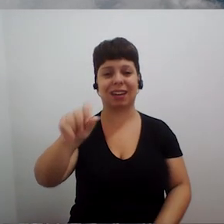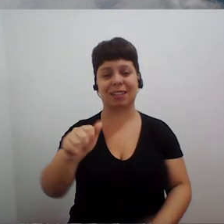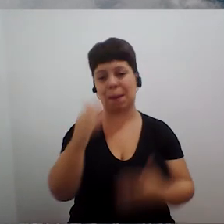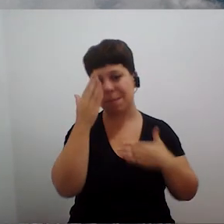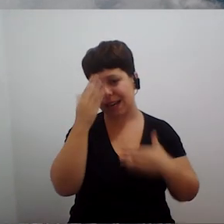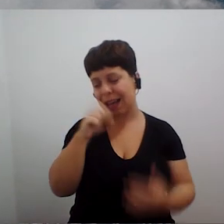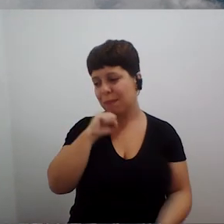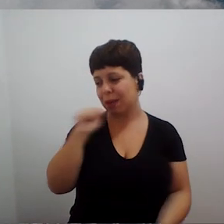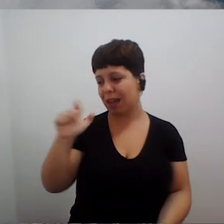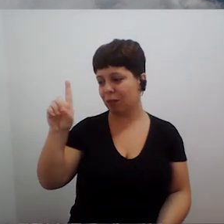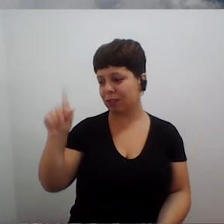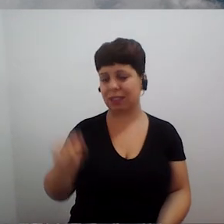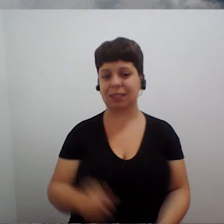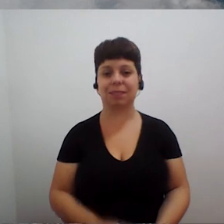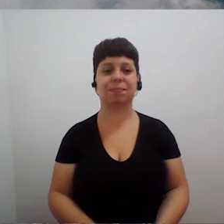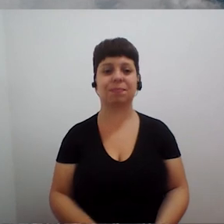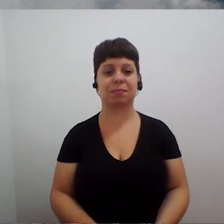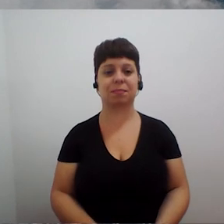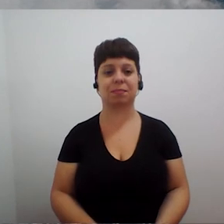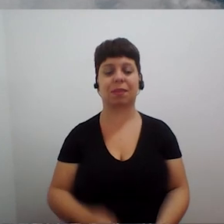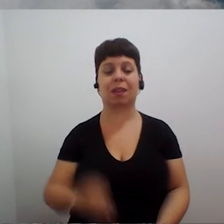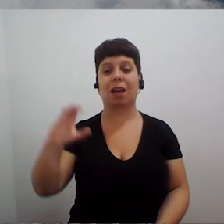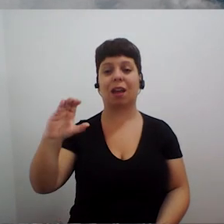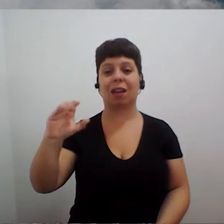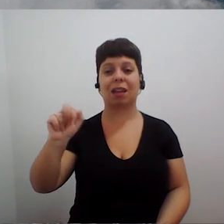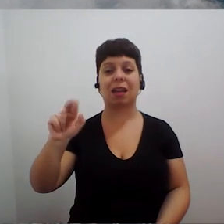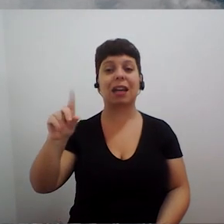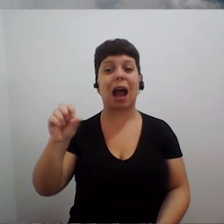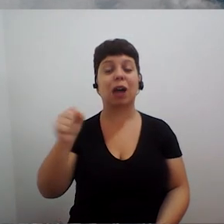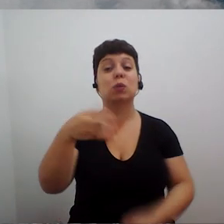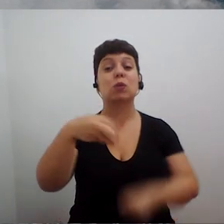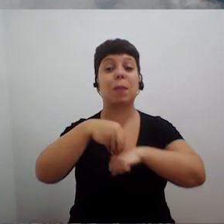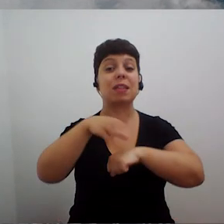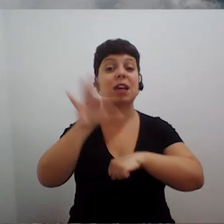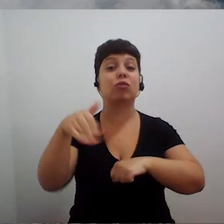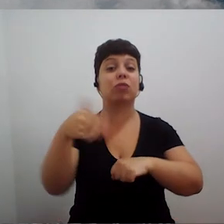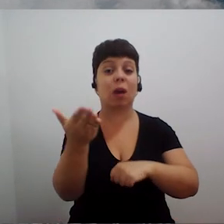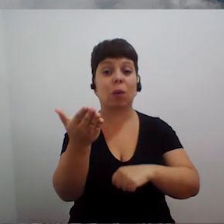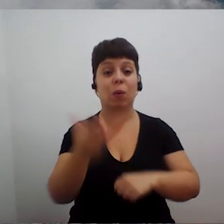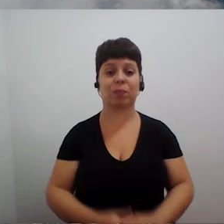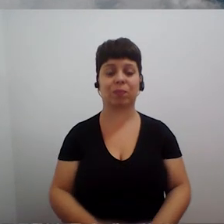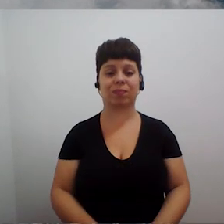Obrigado mãe Alda Carlos a sua mensagem final por favor